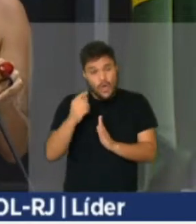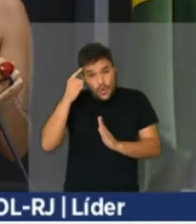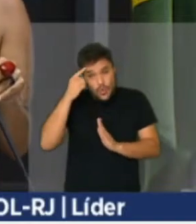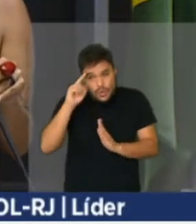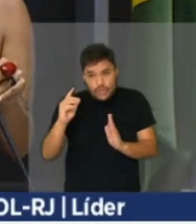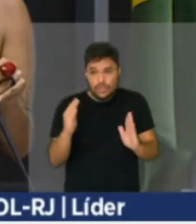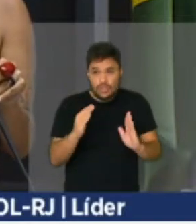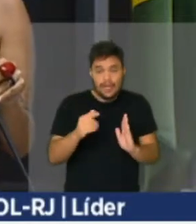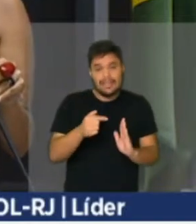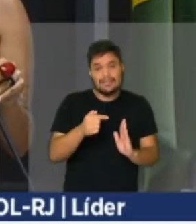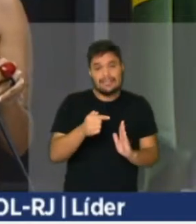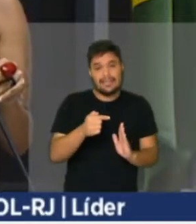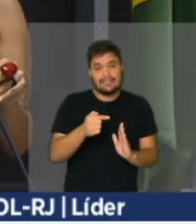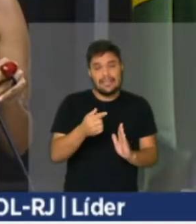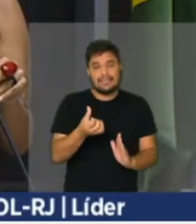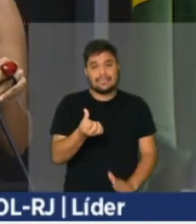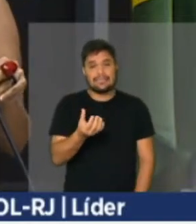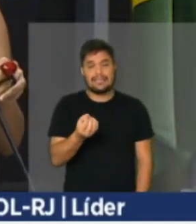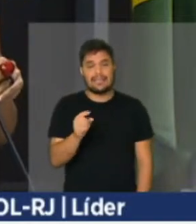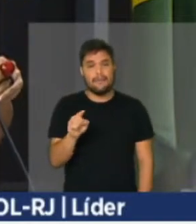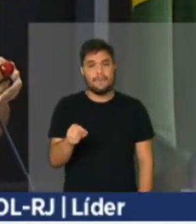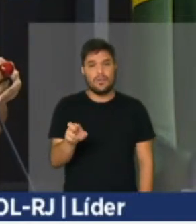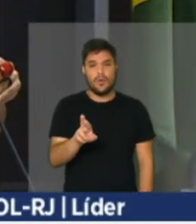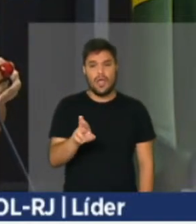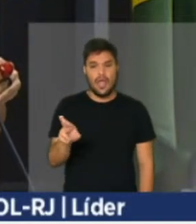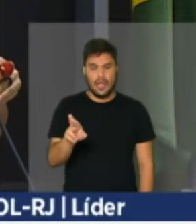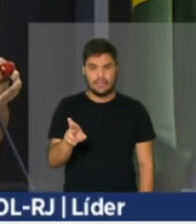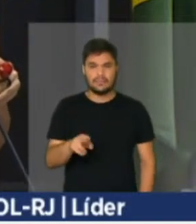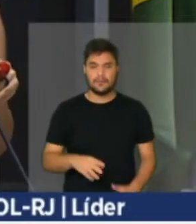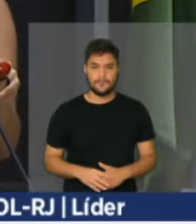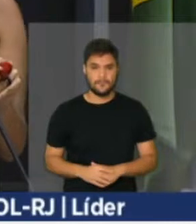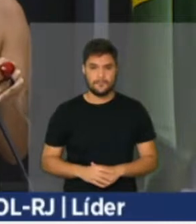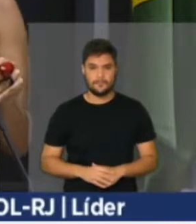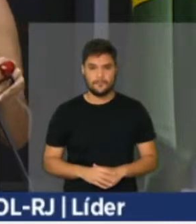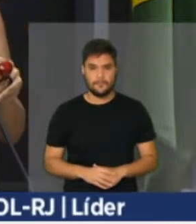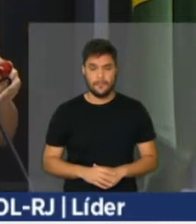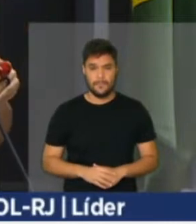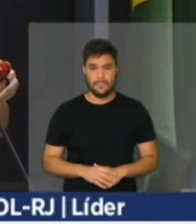SENHORAS? ENQUANTO O SENHOR PAULO GUEDES COM A ALTA DO DÓLAR DE ONTEM PARA HOJE,